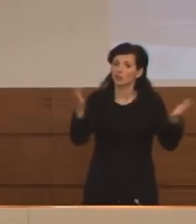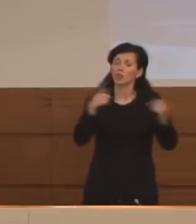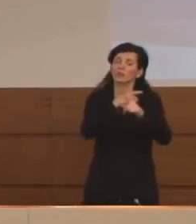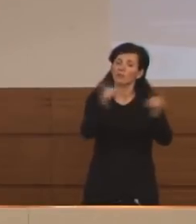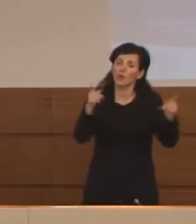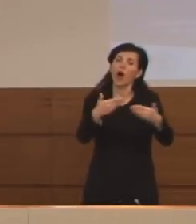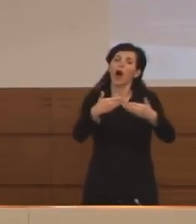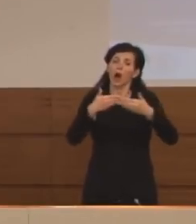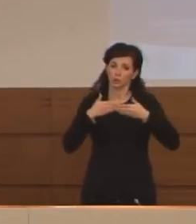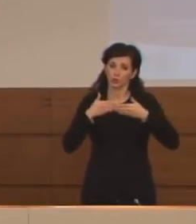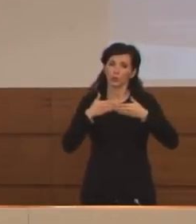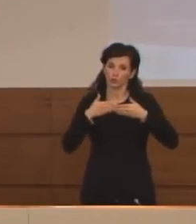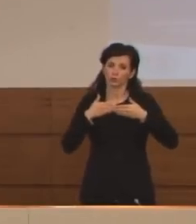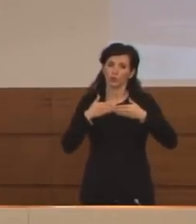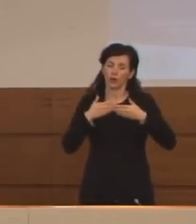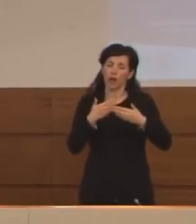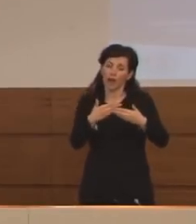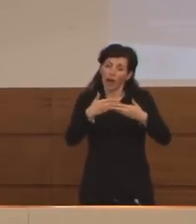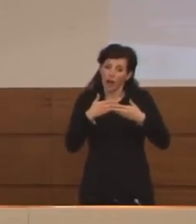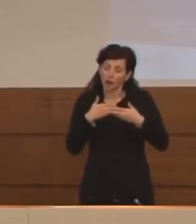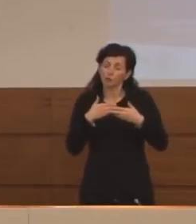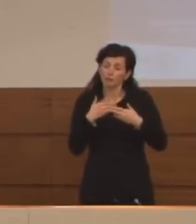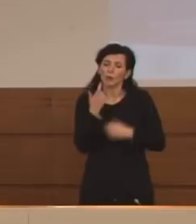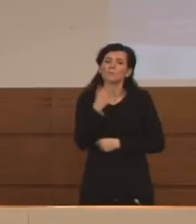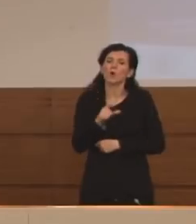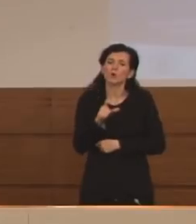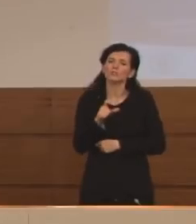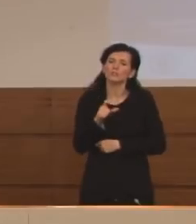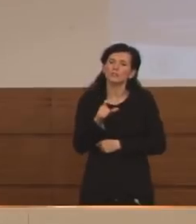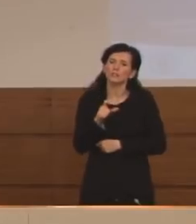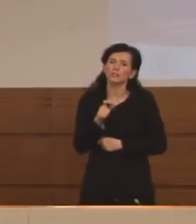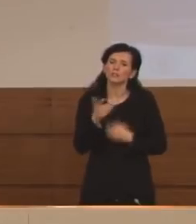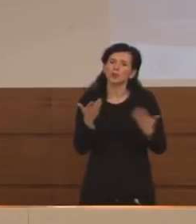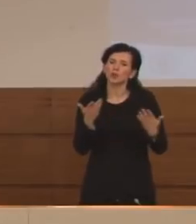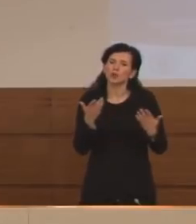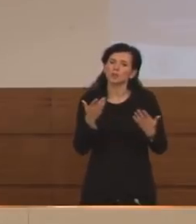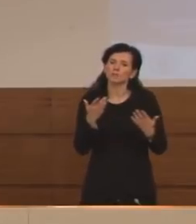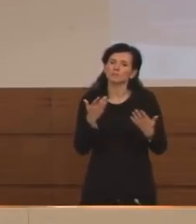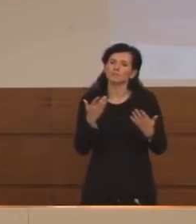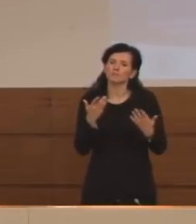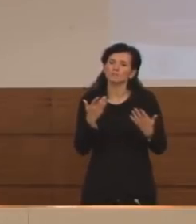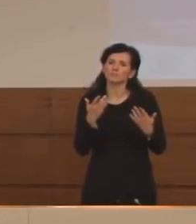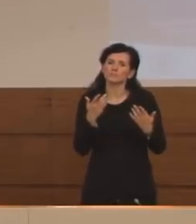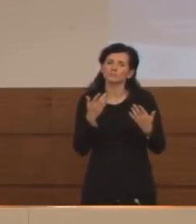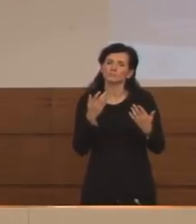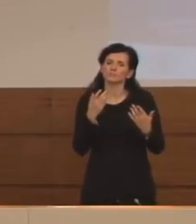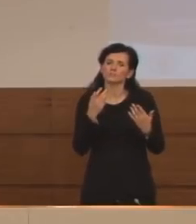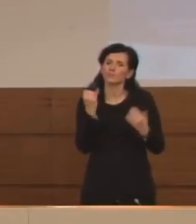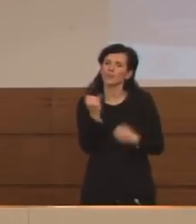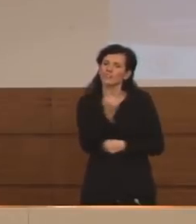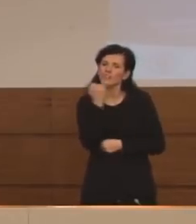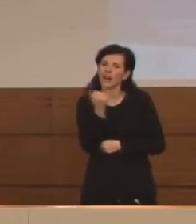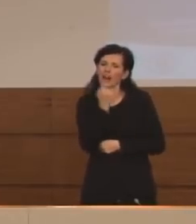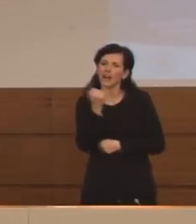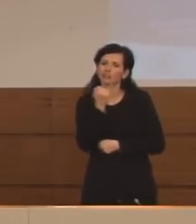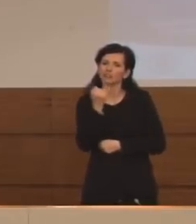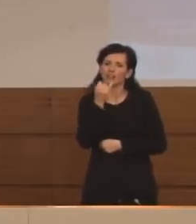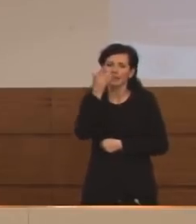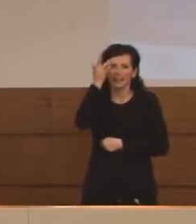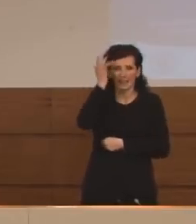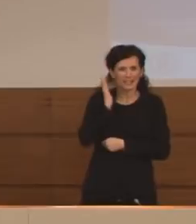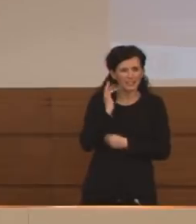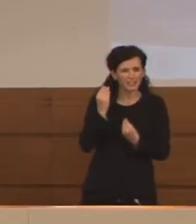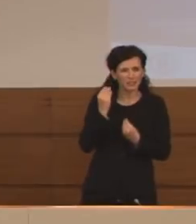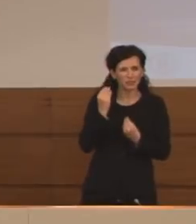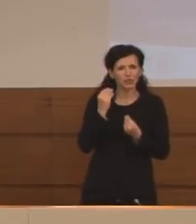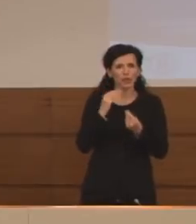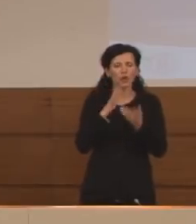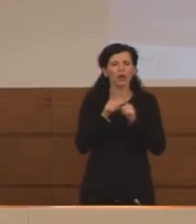Perché molto spesso si tende a contrapporre una posizione rispetto ad un'altra,